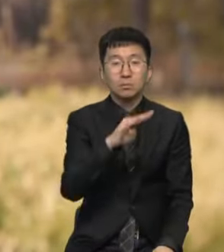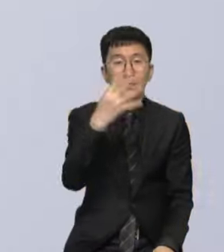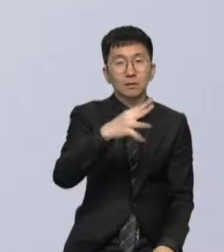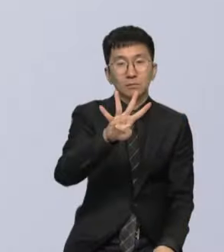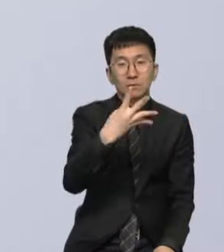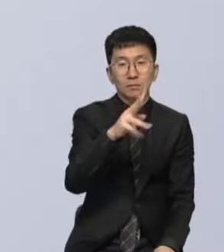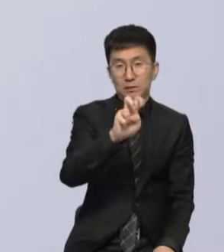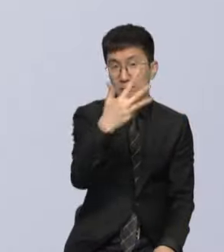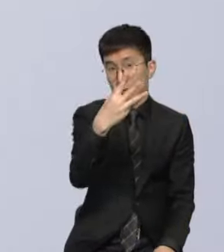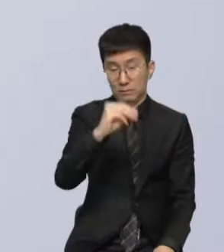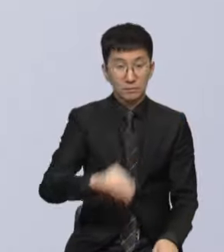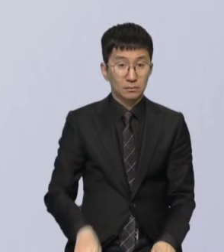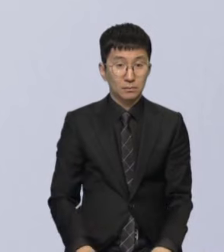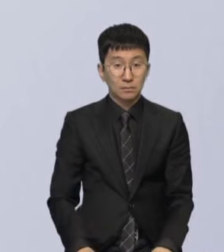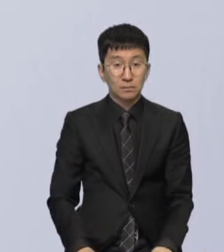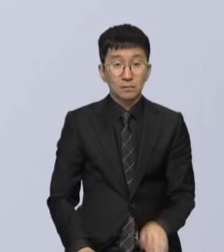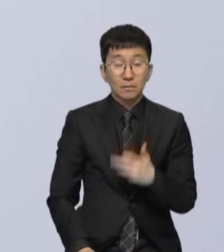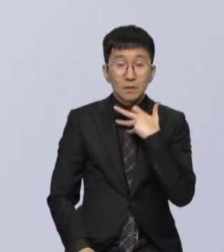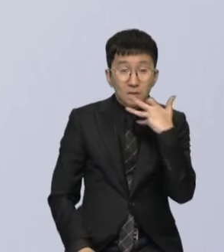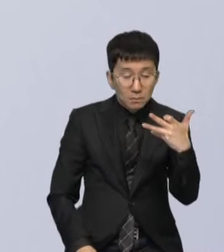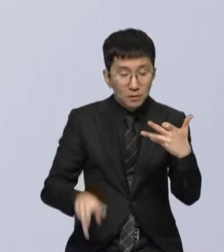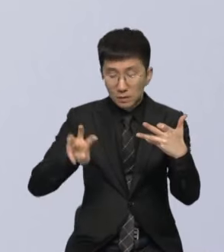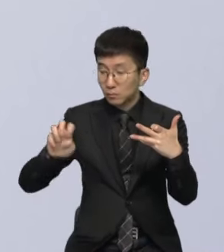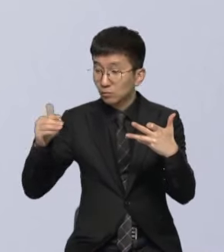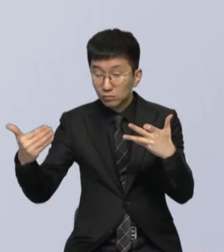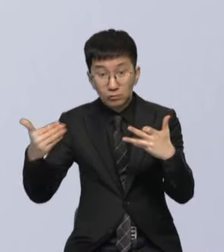이 중 18세에서 39세까지 청년층 비율은